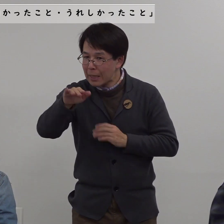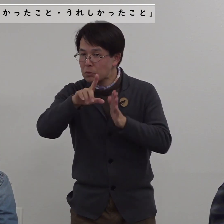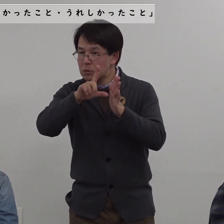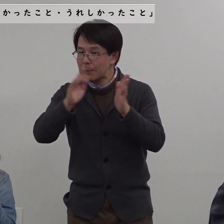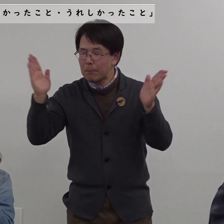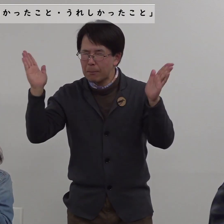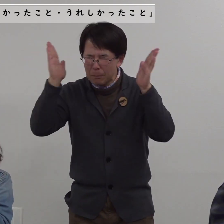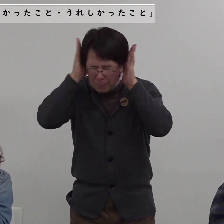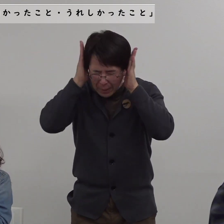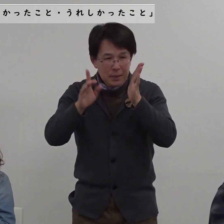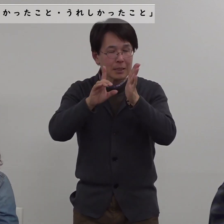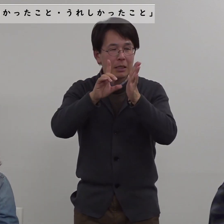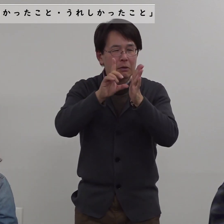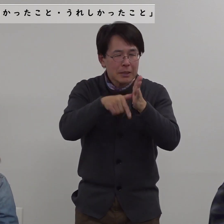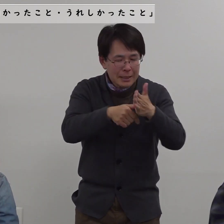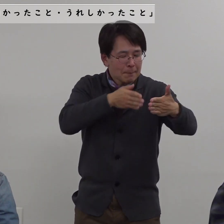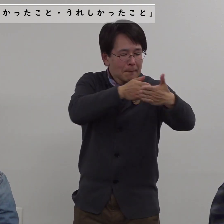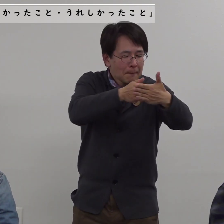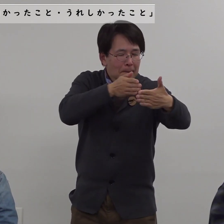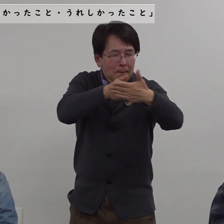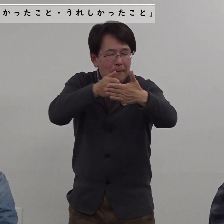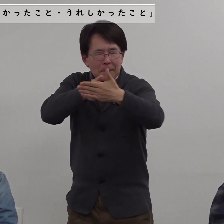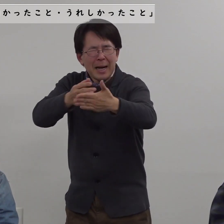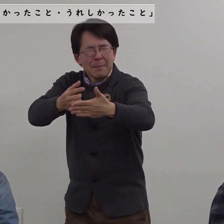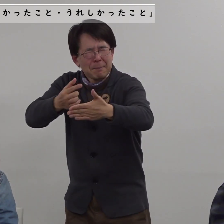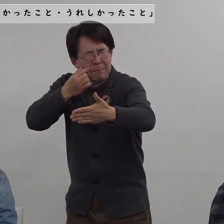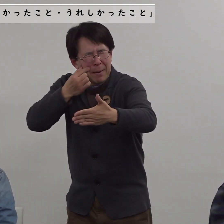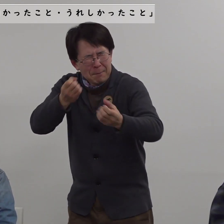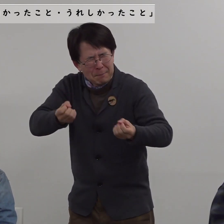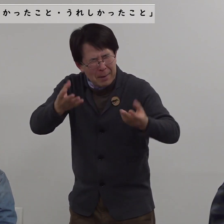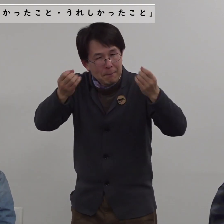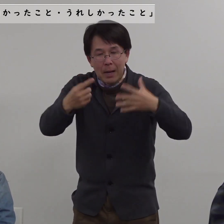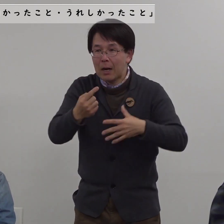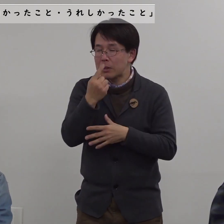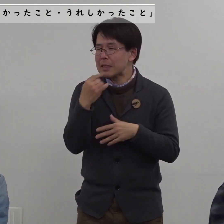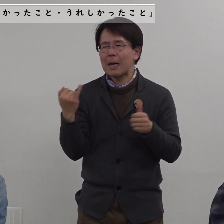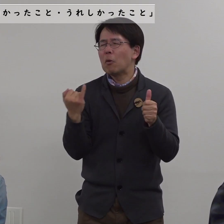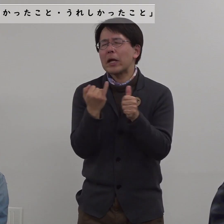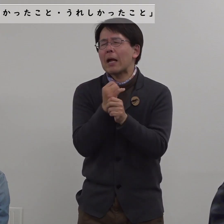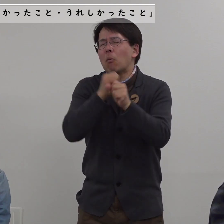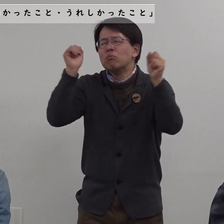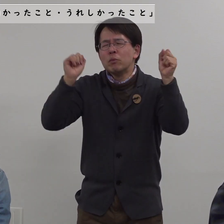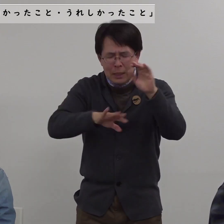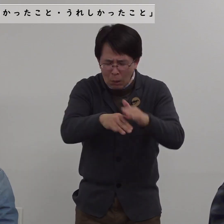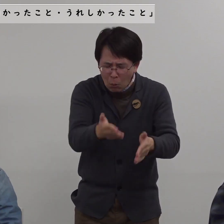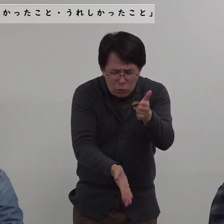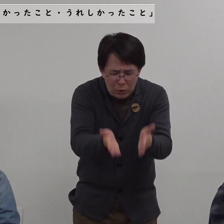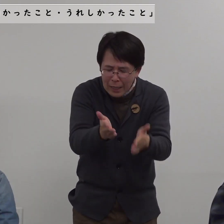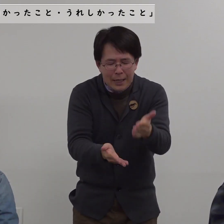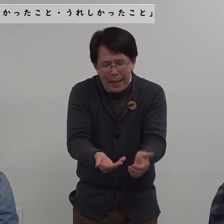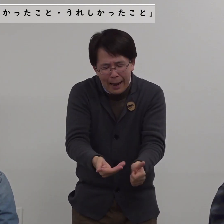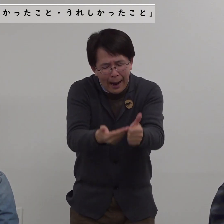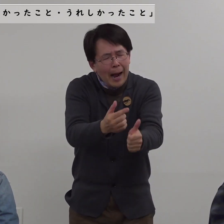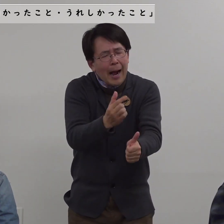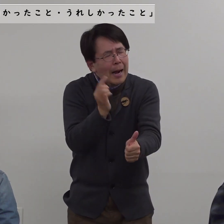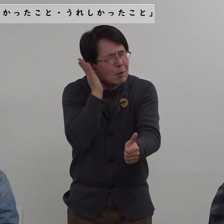もうできないことばっかり思い浮かんでもう 結婚なんか無理とか子育てなんか無理っていうふうに思ってました